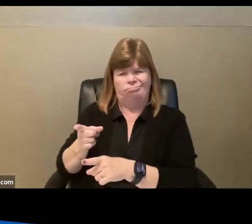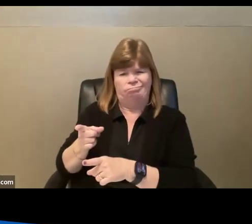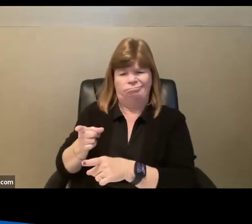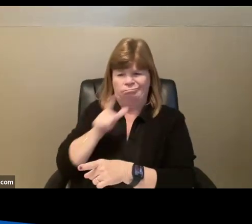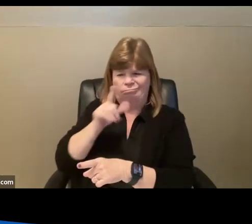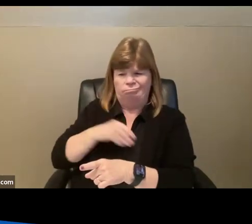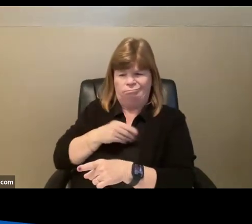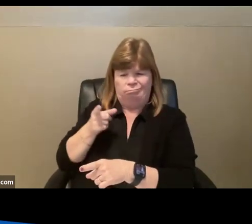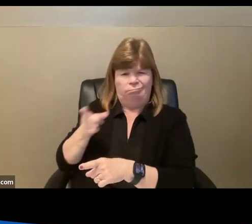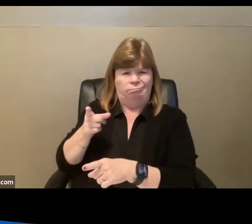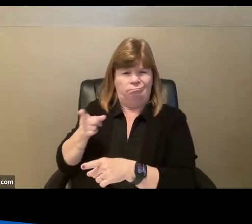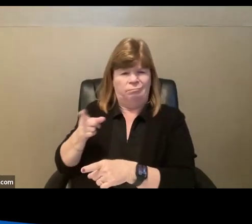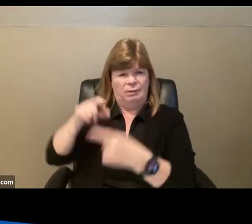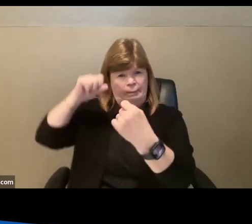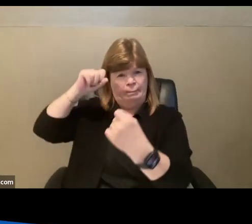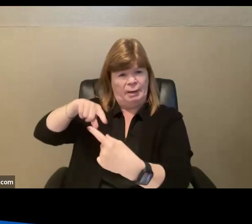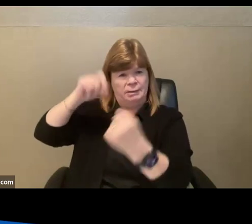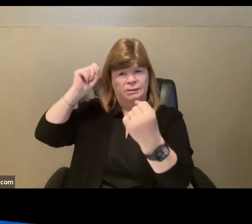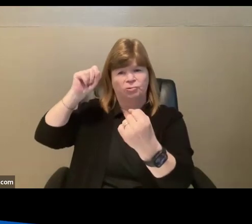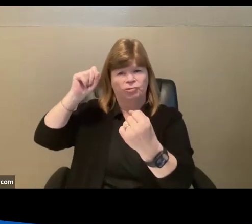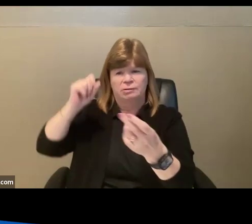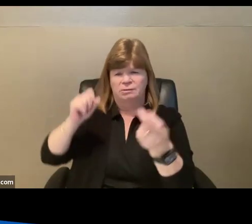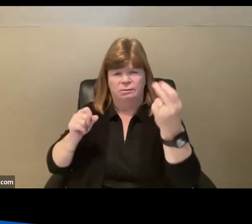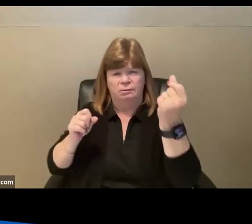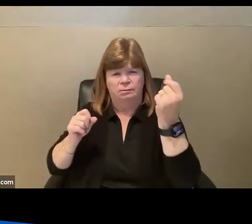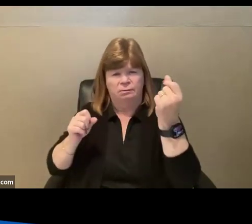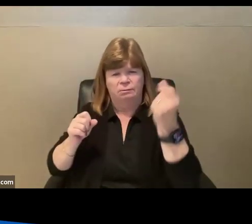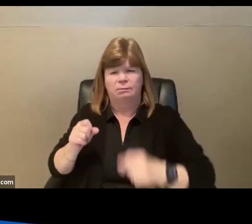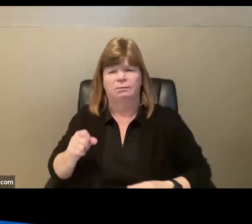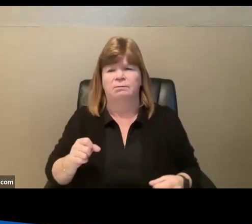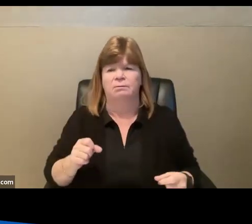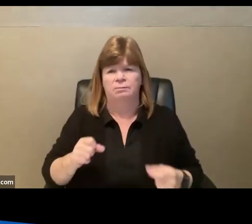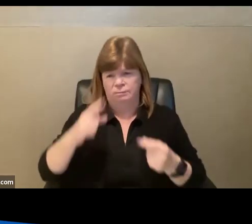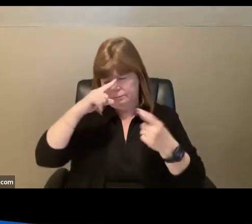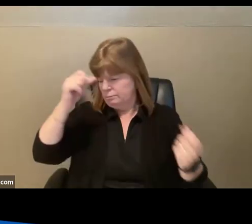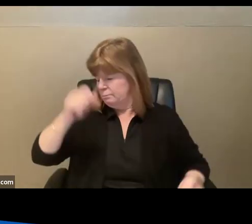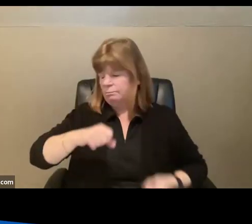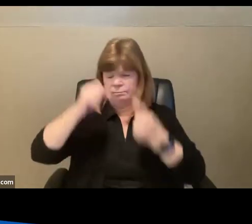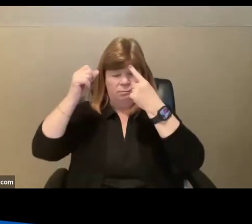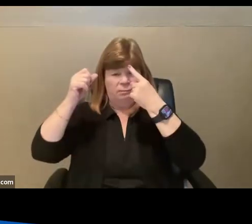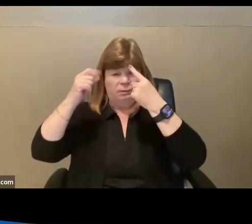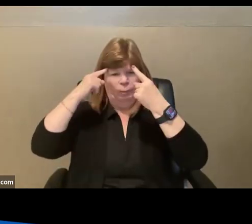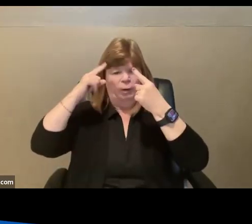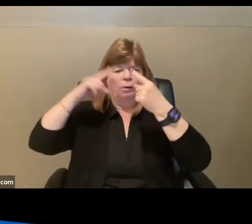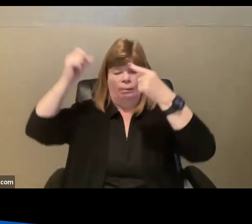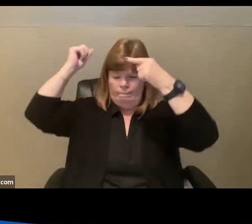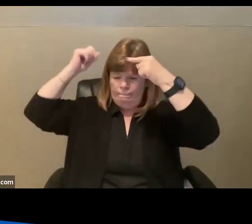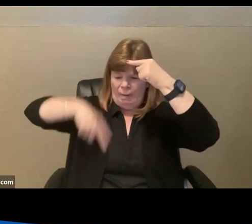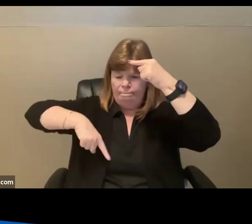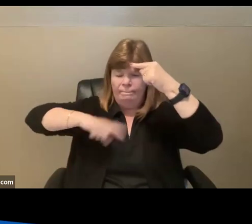Entonces ese mensaje se envía como un chasquido al cerebro. El cerebro entonces enviará una respuesta, vamos a